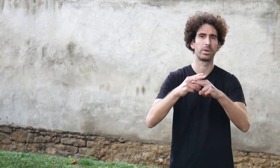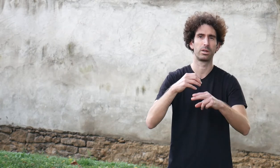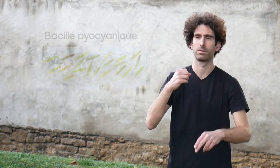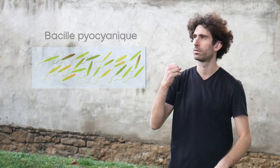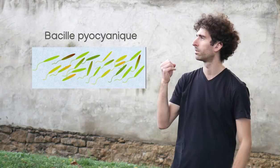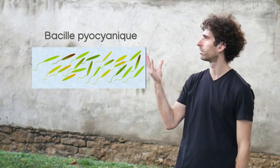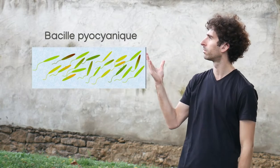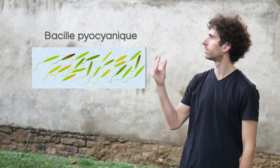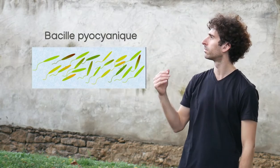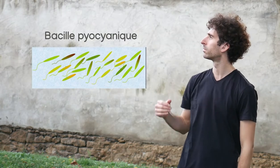par la bacille pyocyanique.